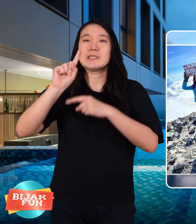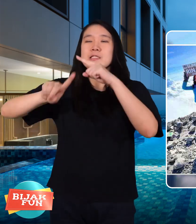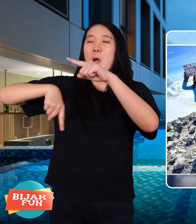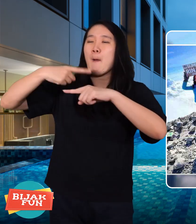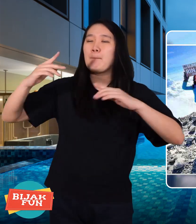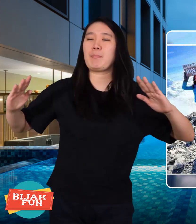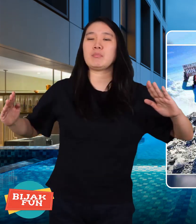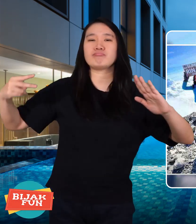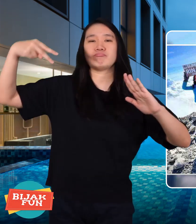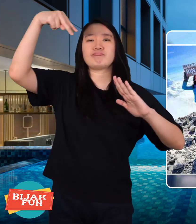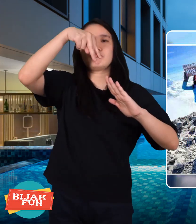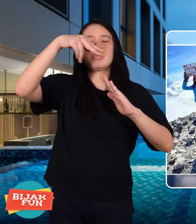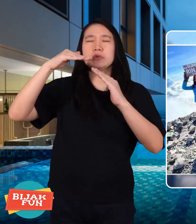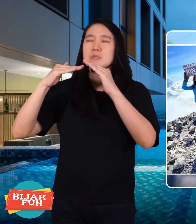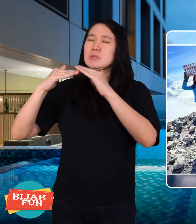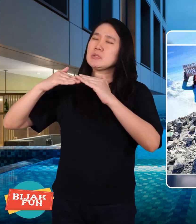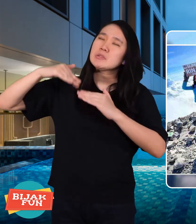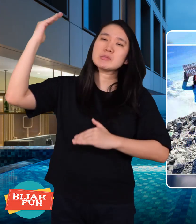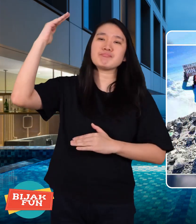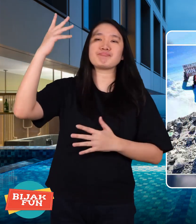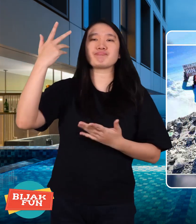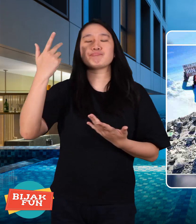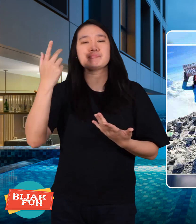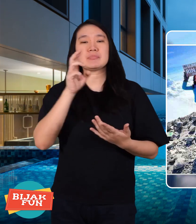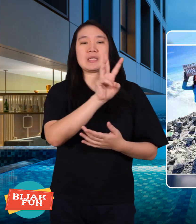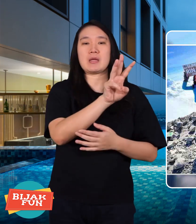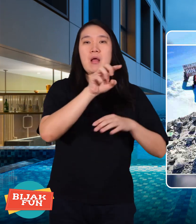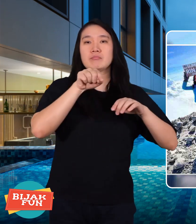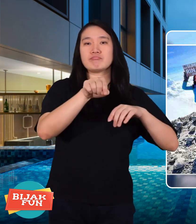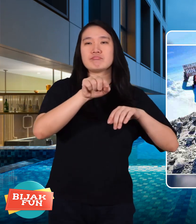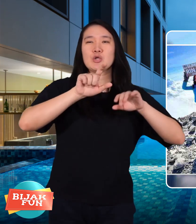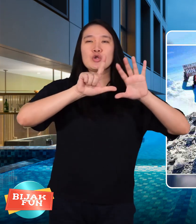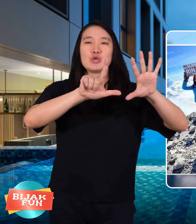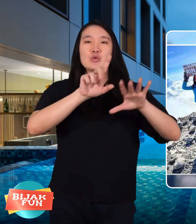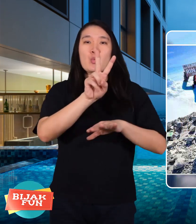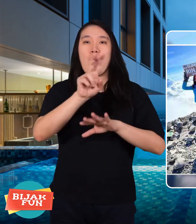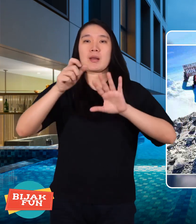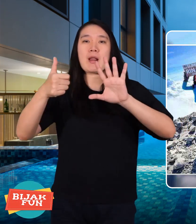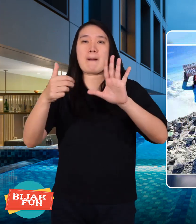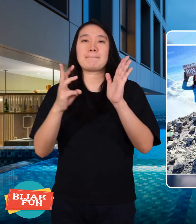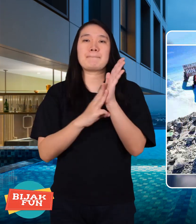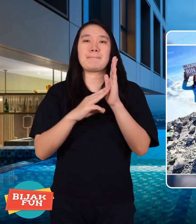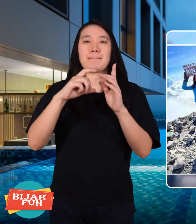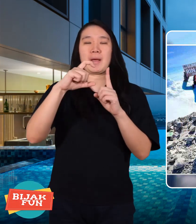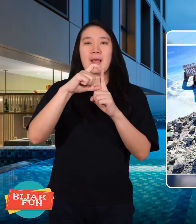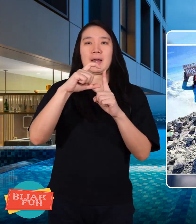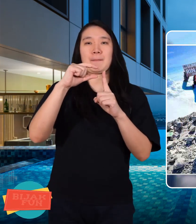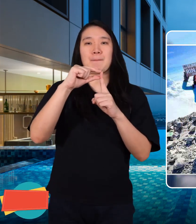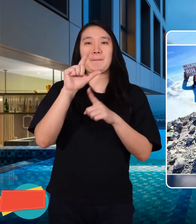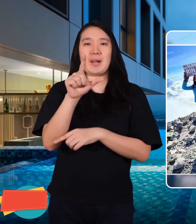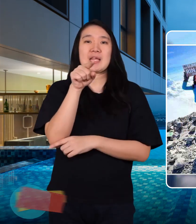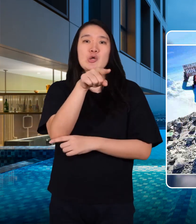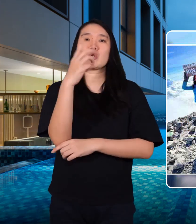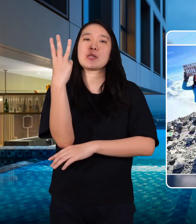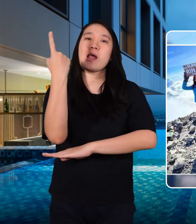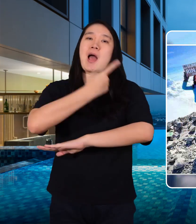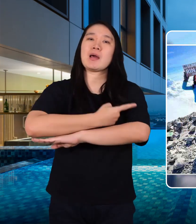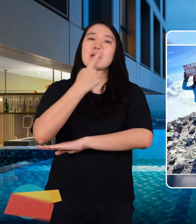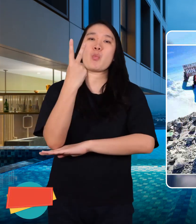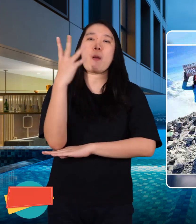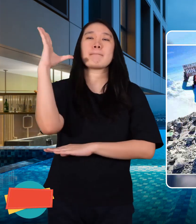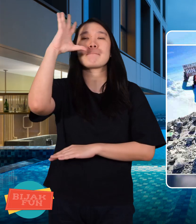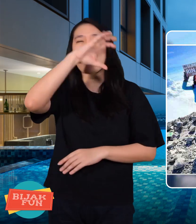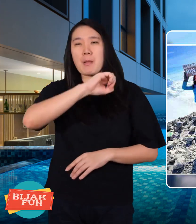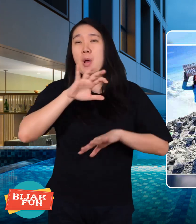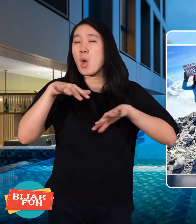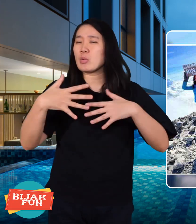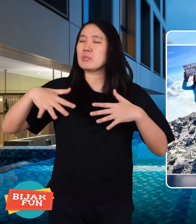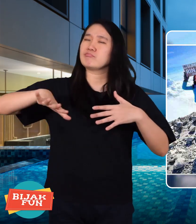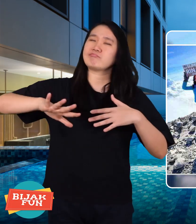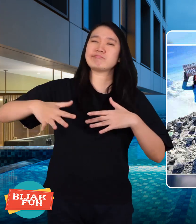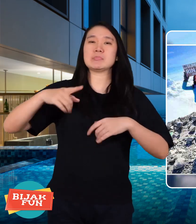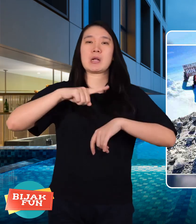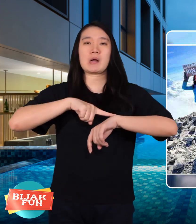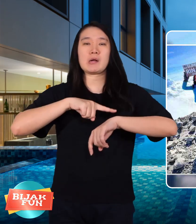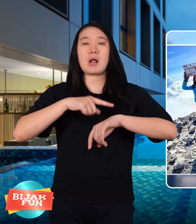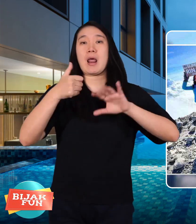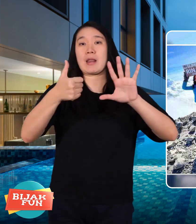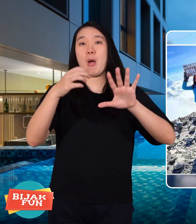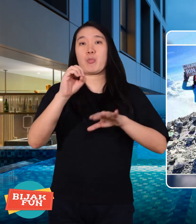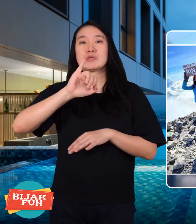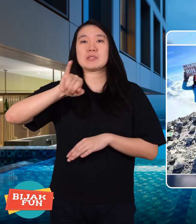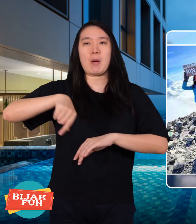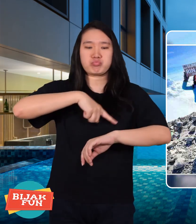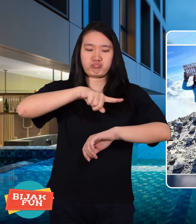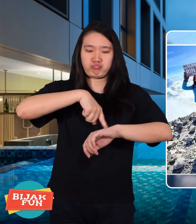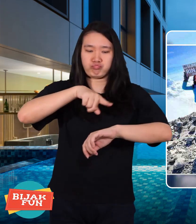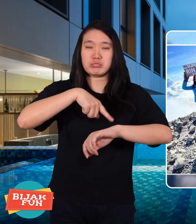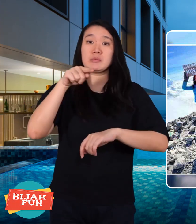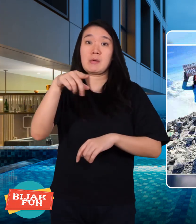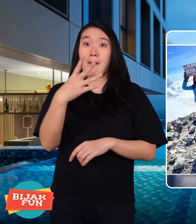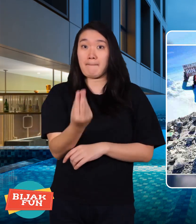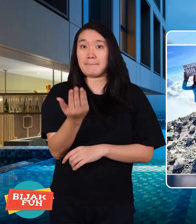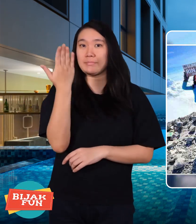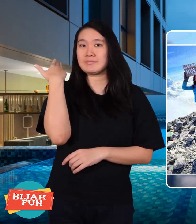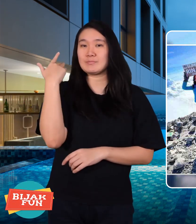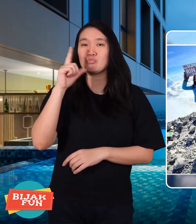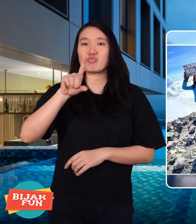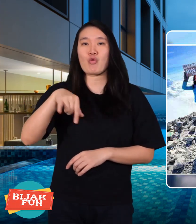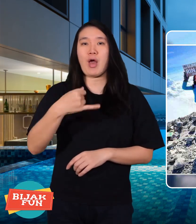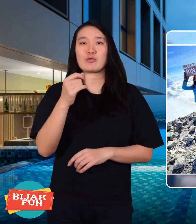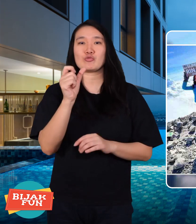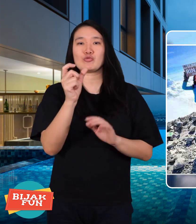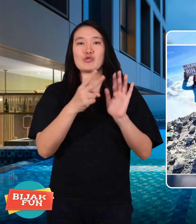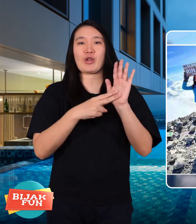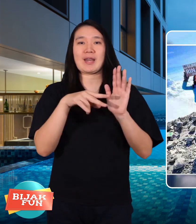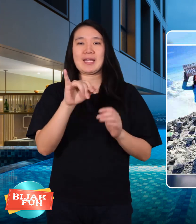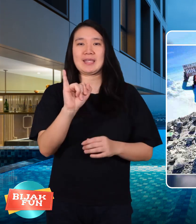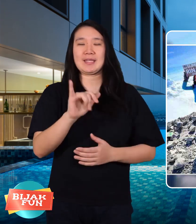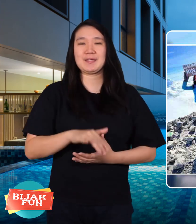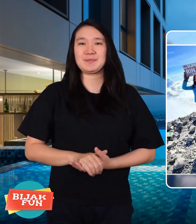Mereka sampai di puncak ketinggian 3.726 mdpl selama 3 hari 2 malam atau sekitar 60 jam, itu saat bulan Juni lalu.